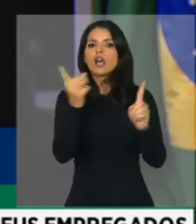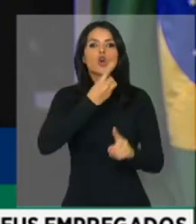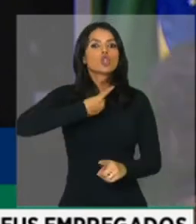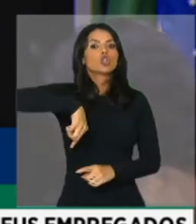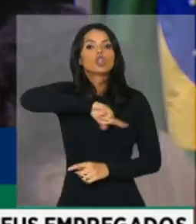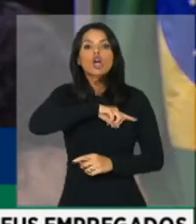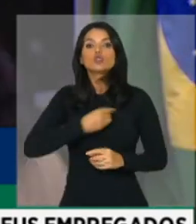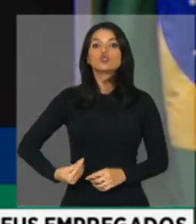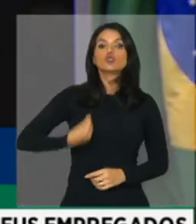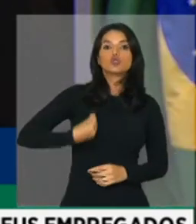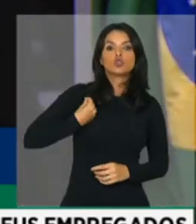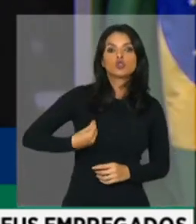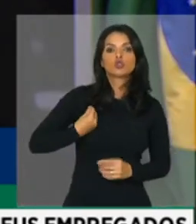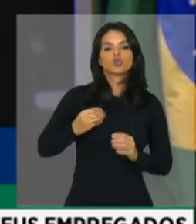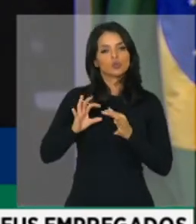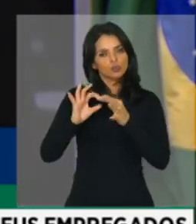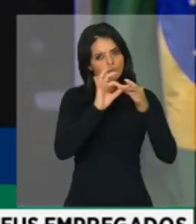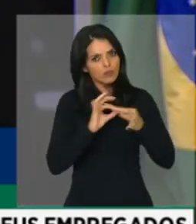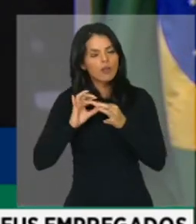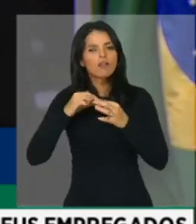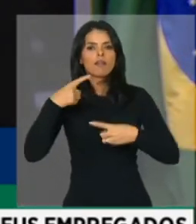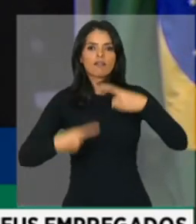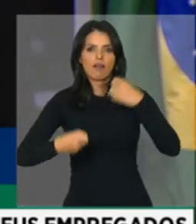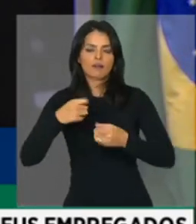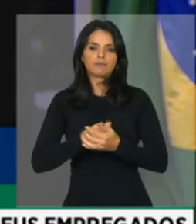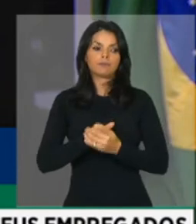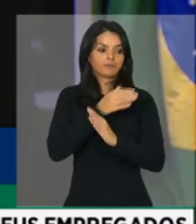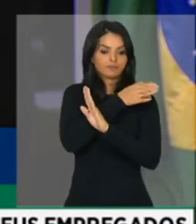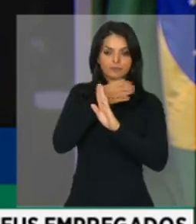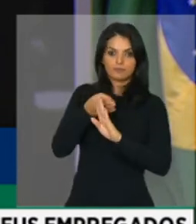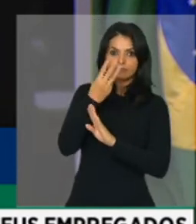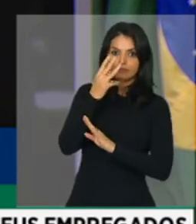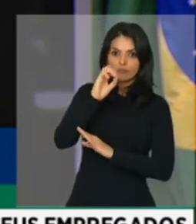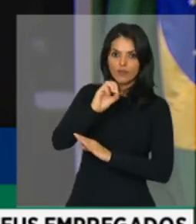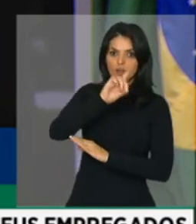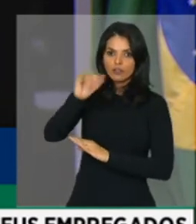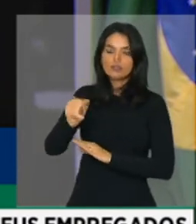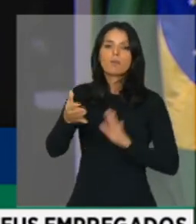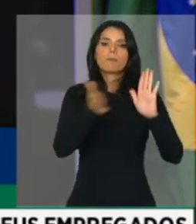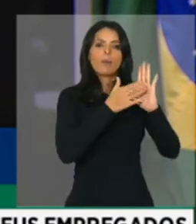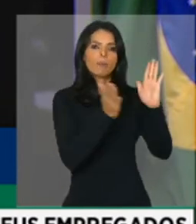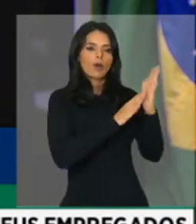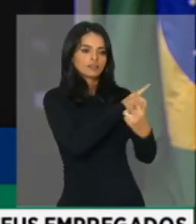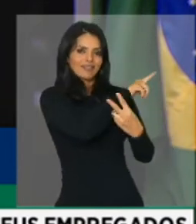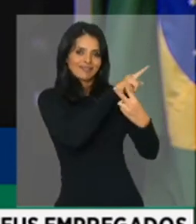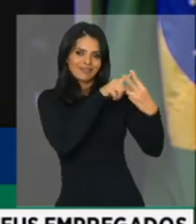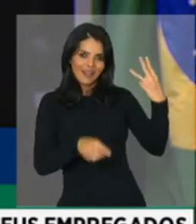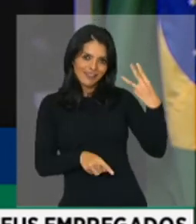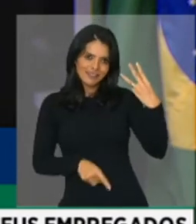TODOS NÓS. NOS ÚLTIMOS 30 DIAS EU APRESENTEI 3 PROPOSTAS, SENHOR SENHORES DEPUTADOS E GOSTARIA QUE V. EXAS ATENTASSEM A ESSAS